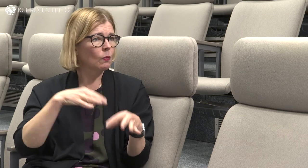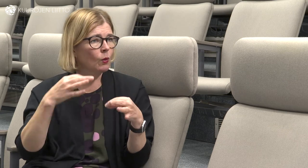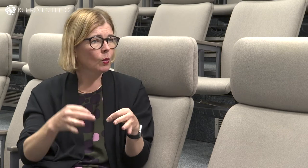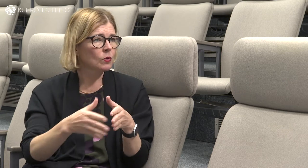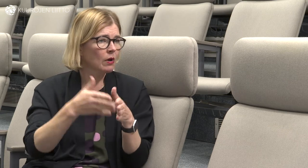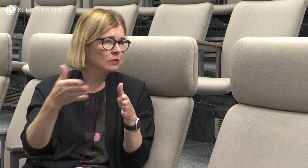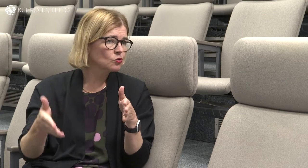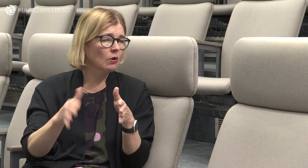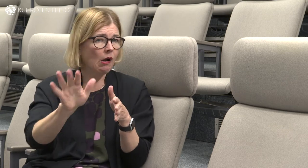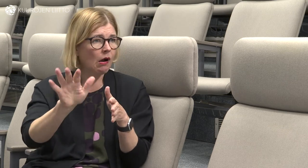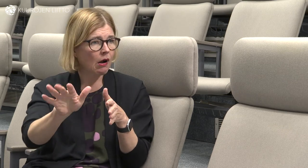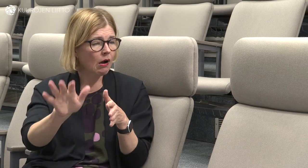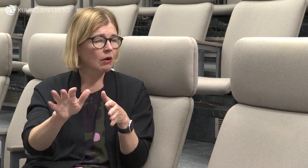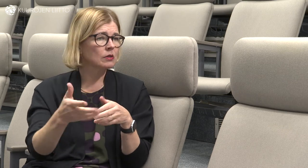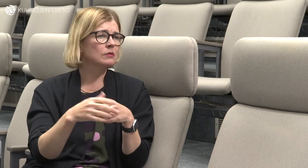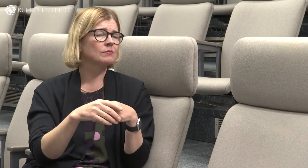joista kuntoutumiseen kului pitkä aika.